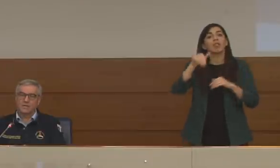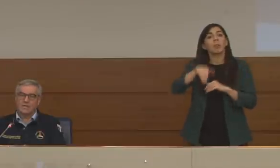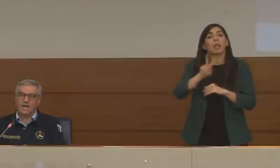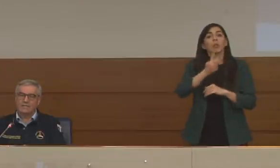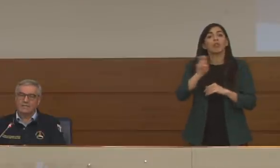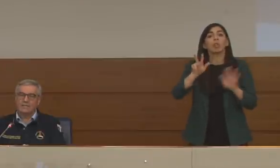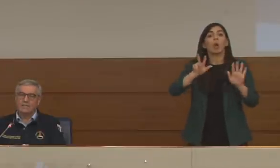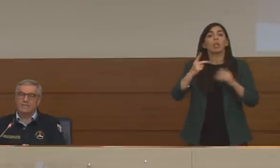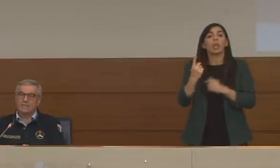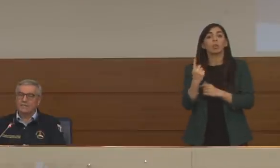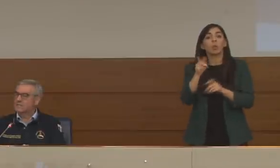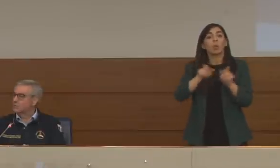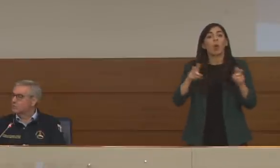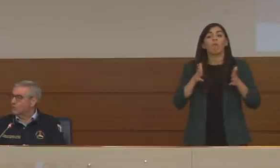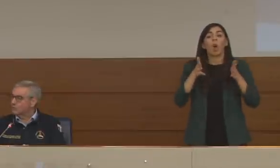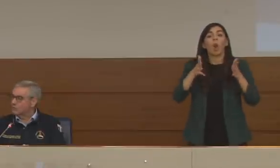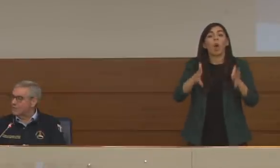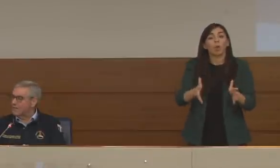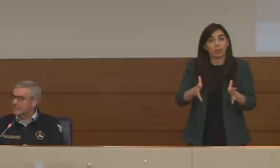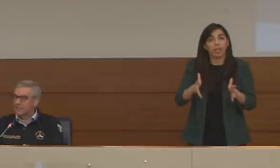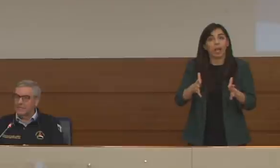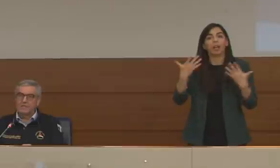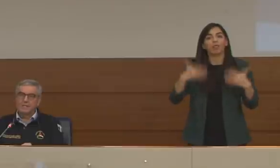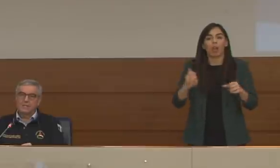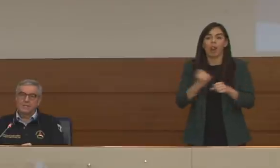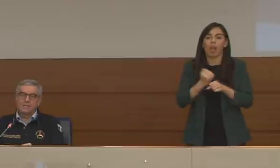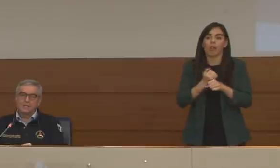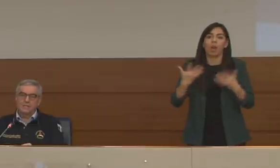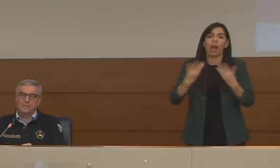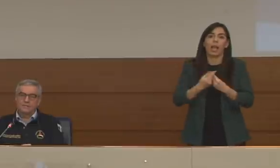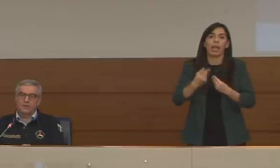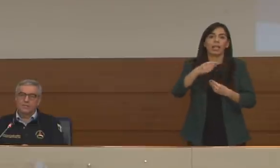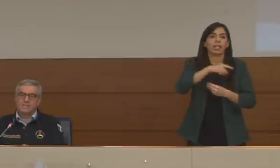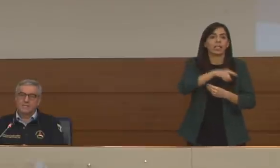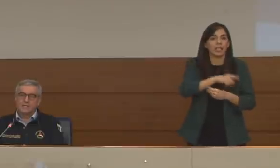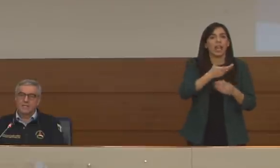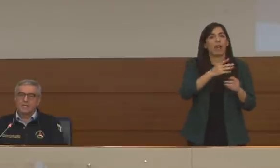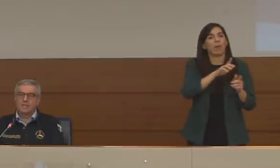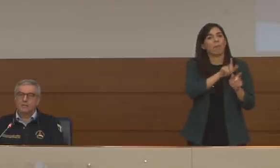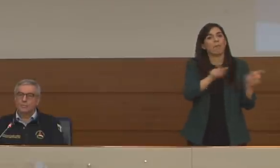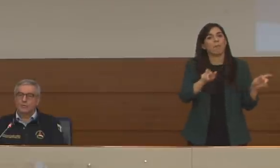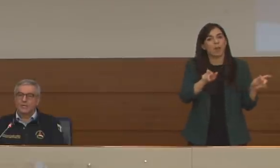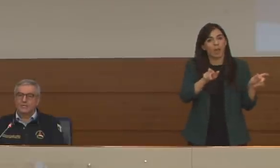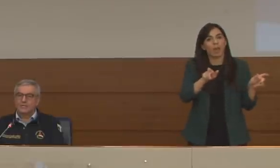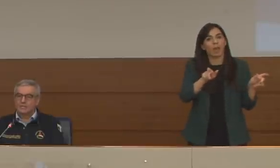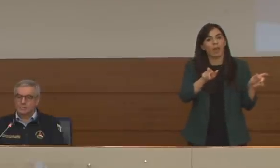impiegati, che si aggiungono a tutte le altre forze delle componenti e delle